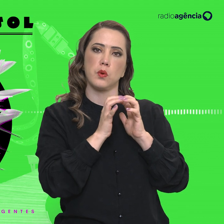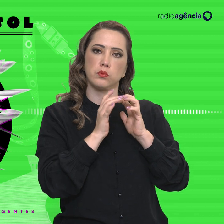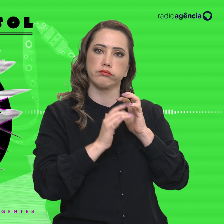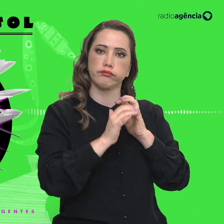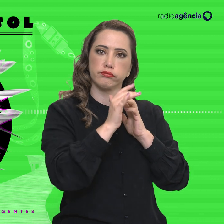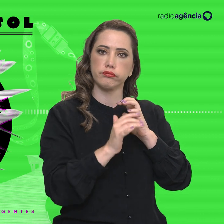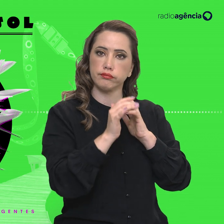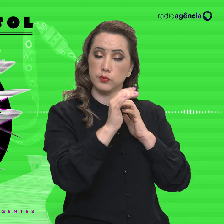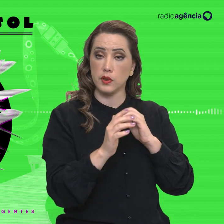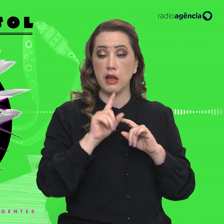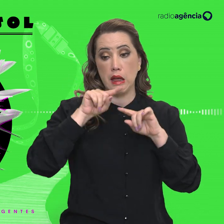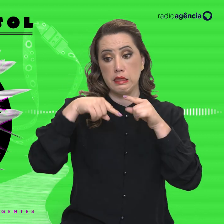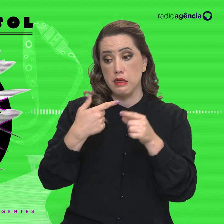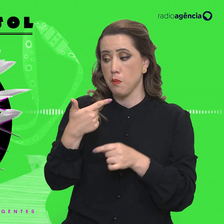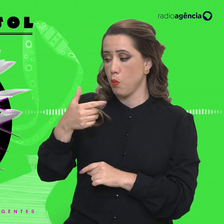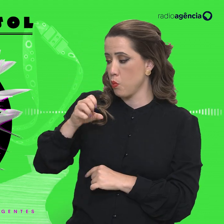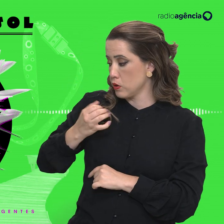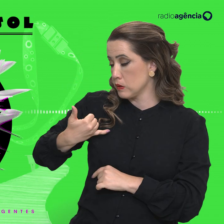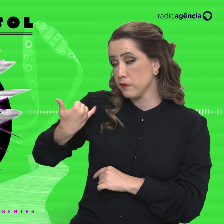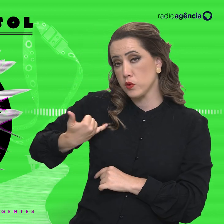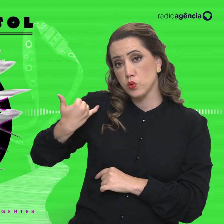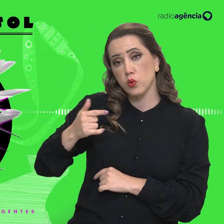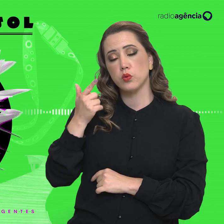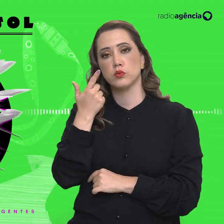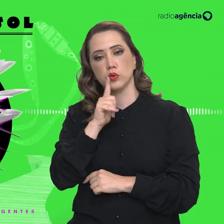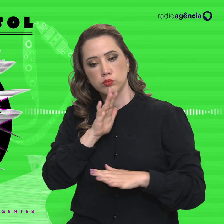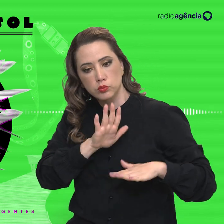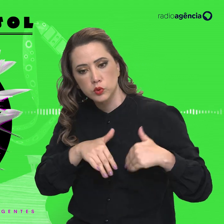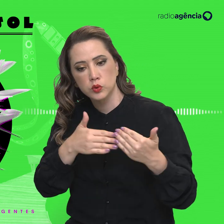[Leyberson] Aí, aos 28 anos, Pedro segue sendo diretor de dublagem.